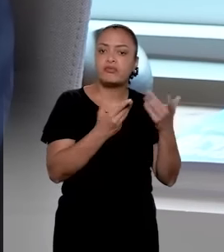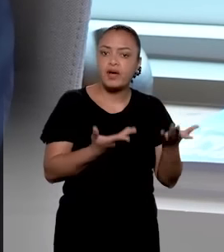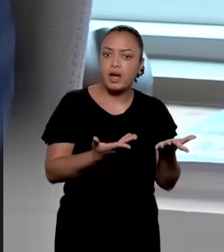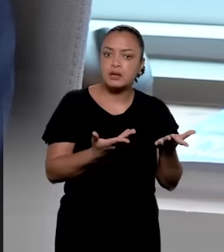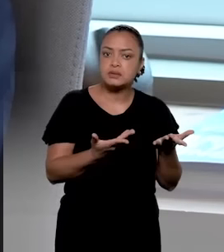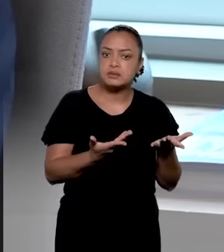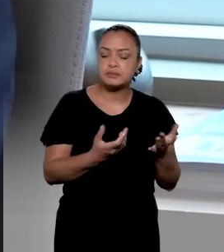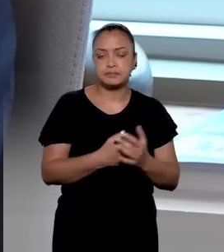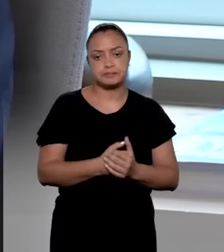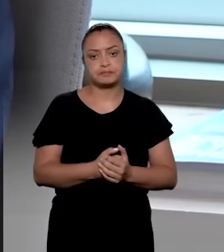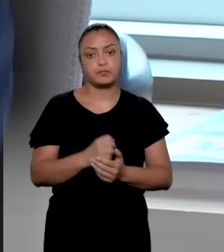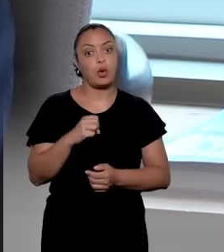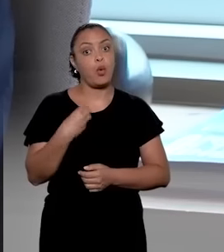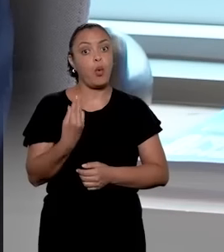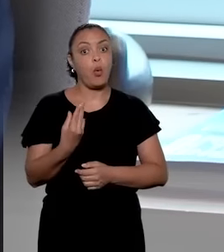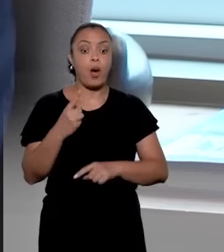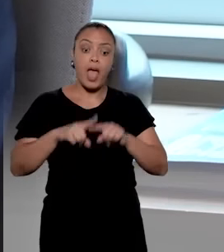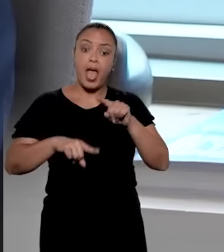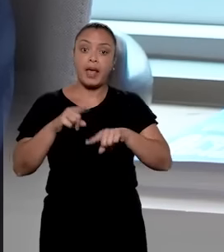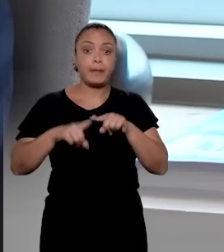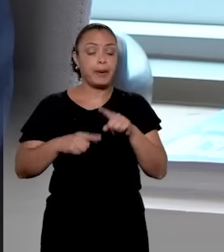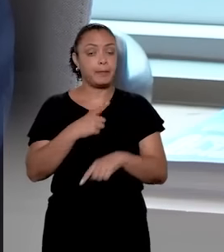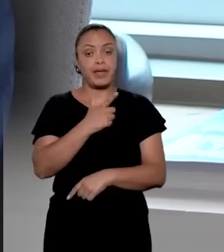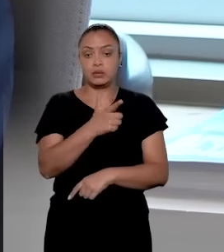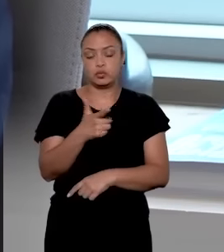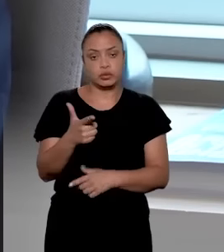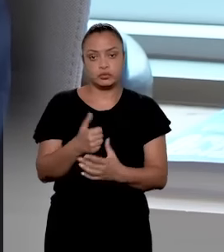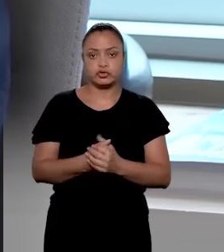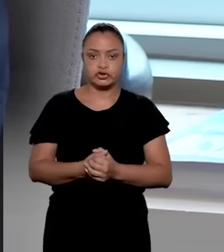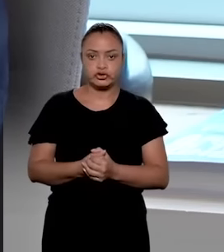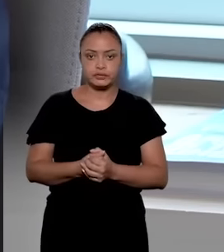não sabia como é que fazia. Quando sabia como é que fazia, não tinha equipamento. Quando tinha